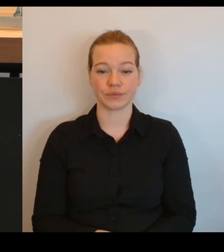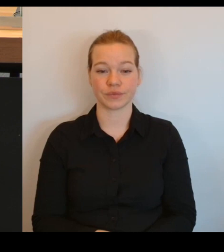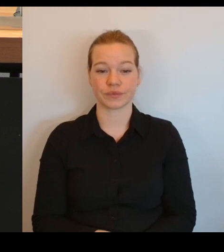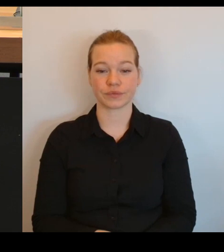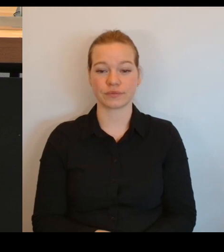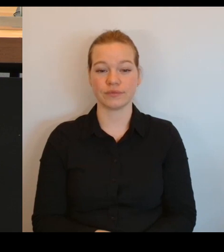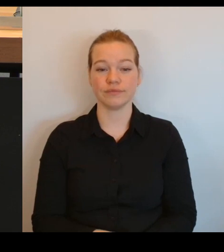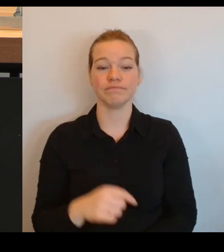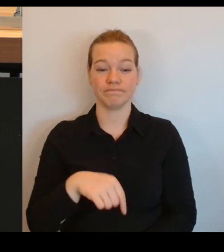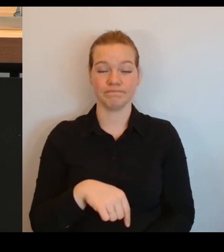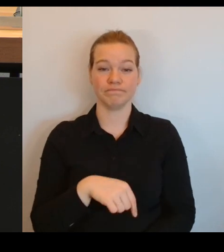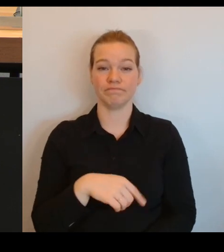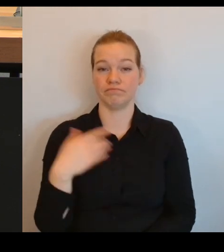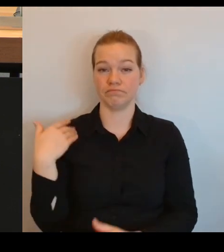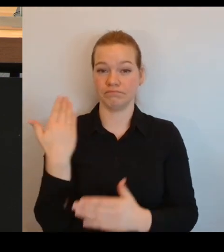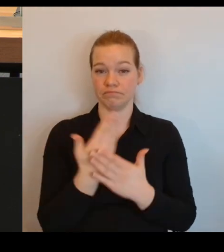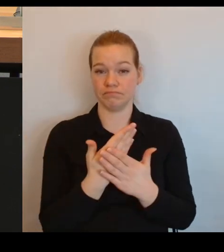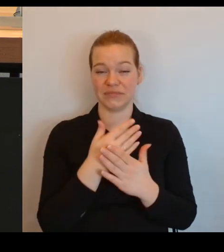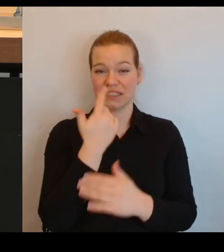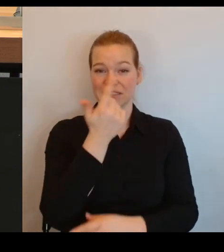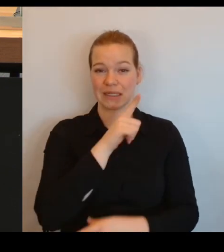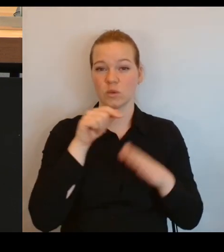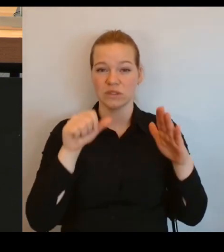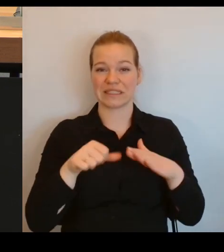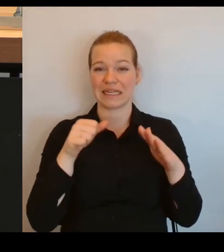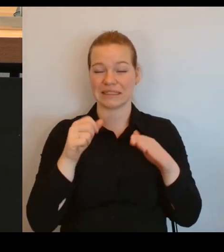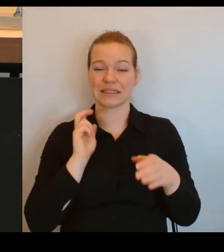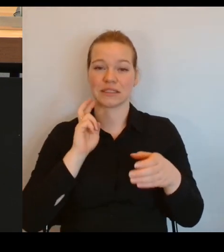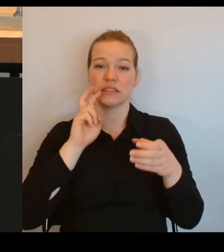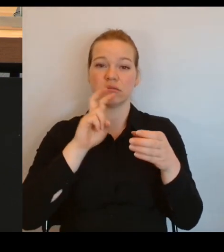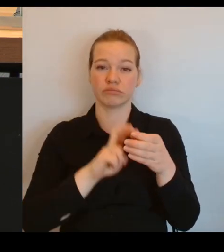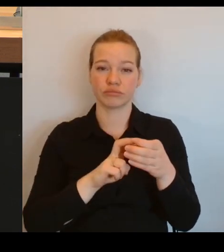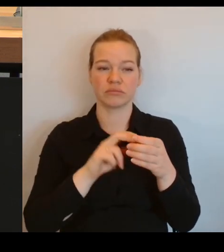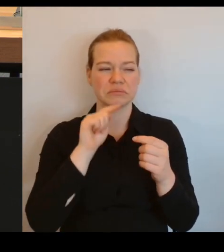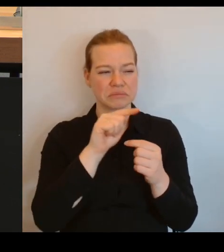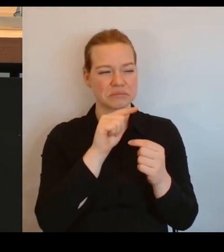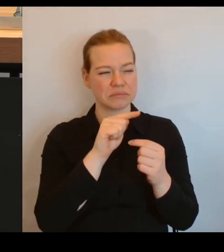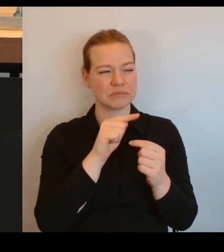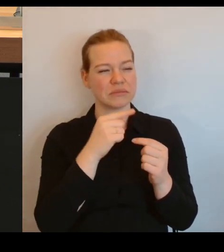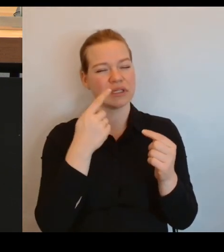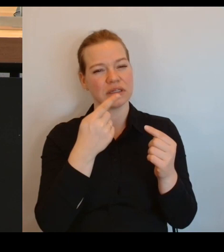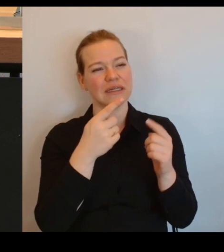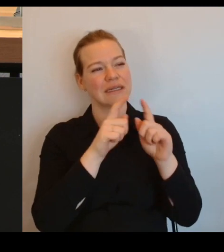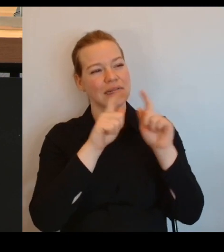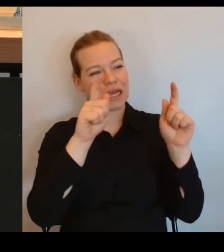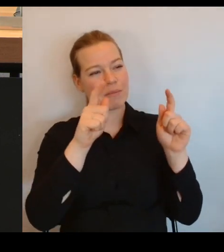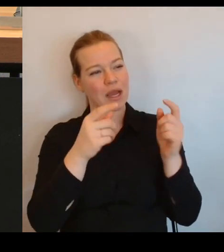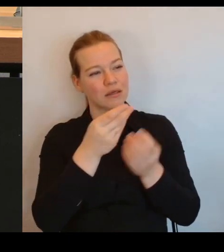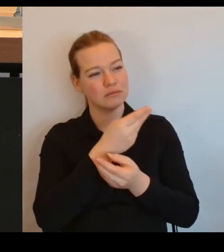ist uns eines immer wieder aufgefallen Kein amtierender Senat konnte uns eine Antwort auf die Frage geben, wie hoch der